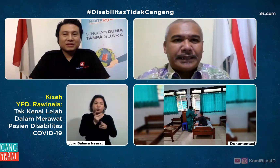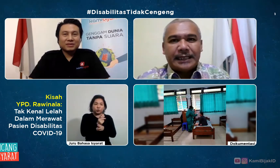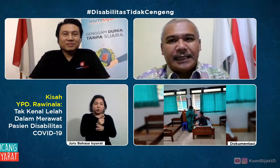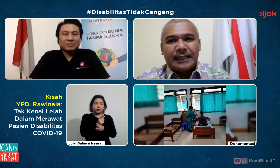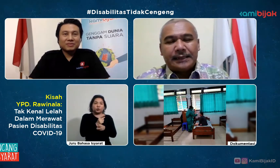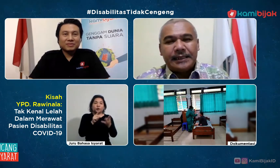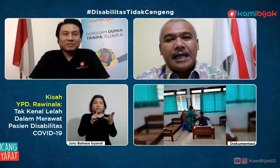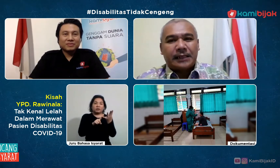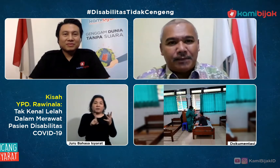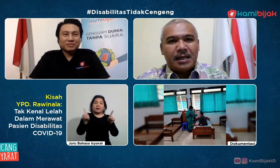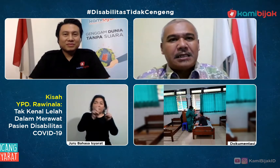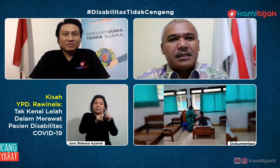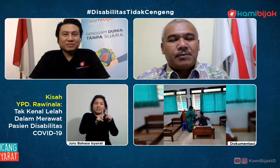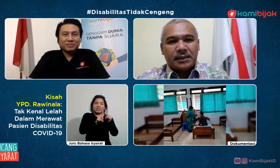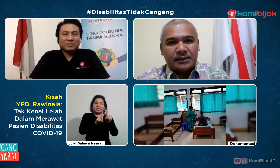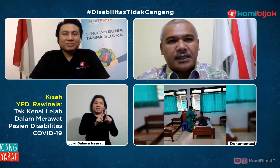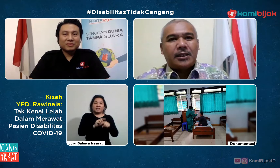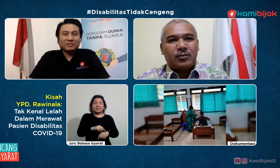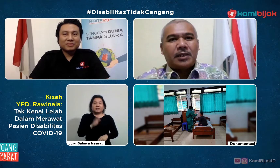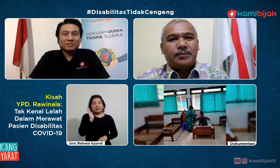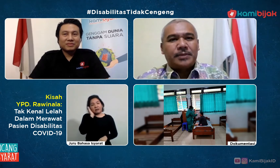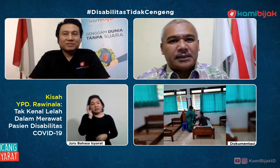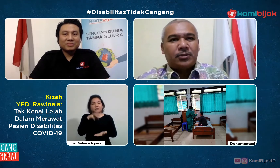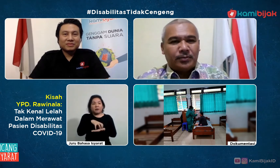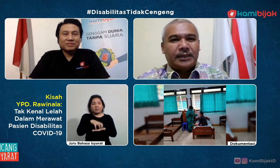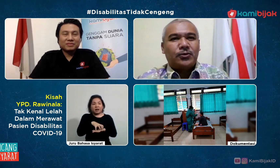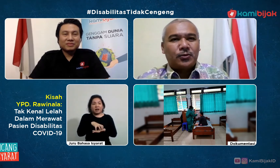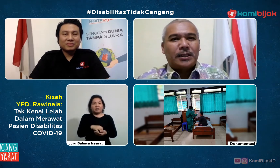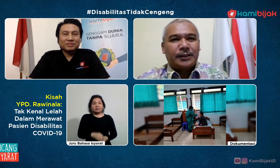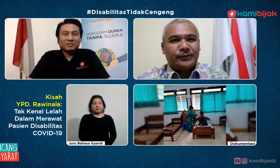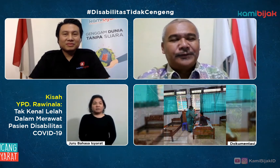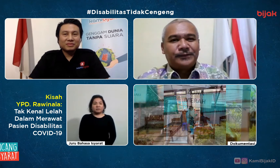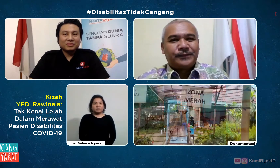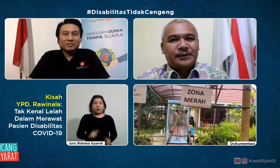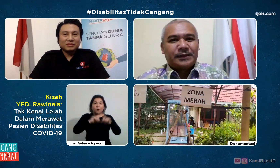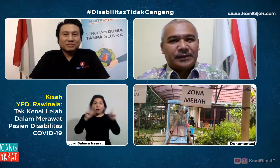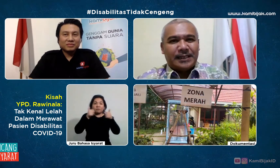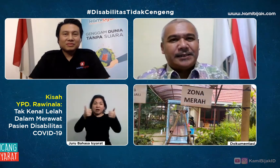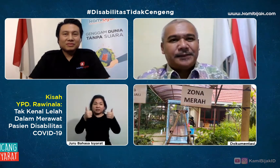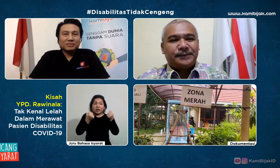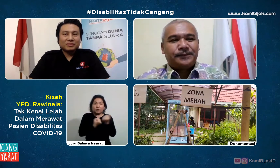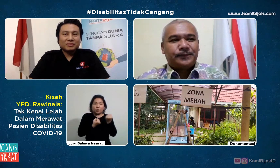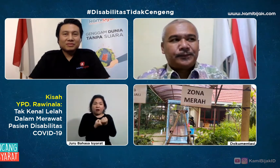Pendamping kita yang di asrama masih sangat luar biasa untuk memberikan dukungan itu Terimakasih,